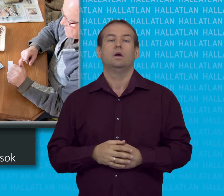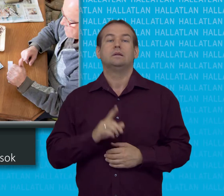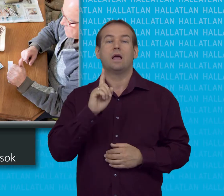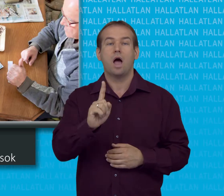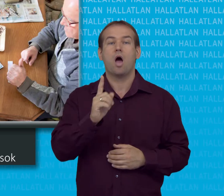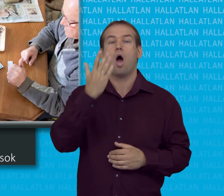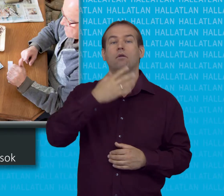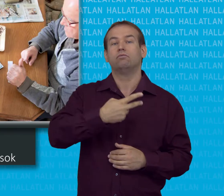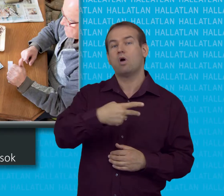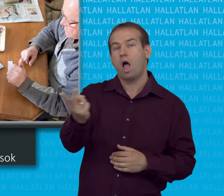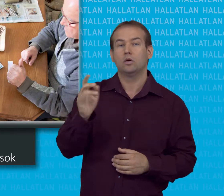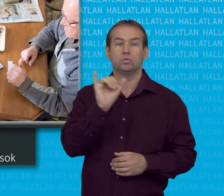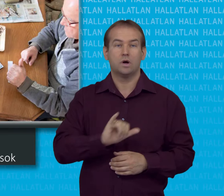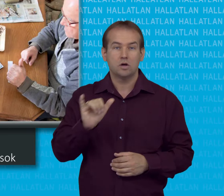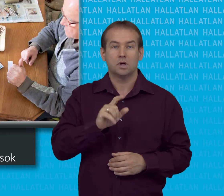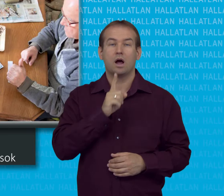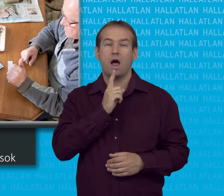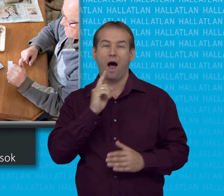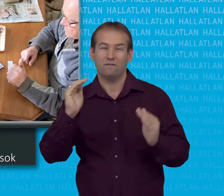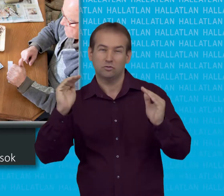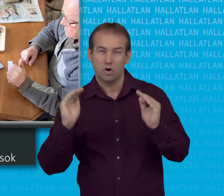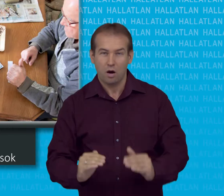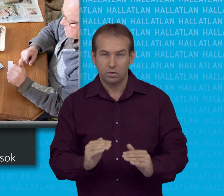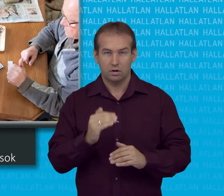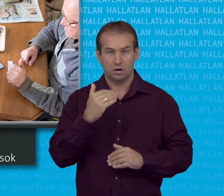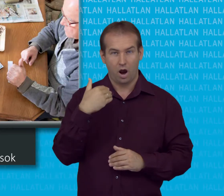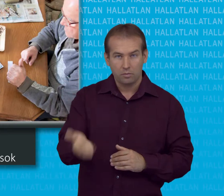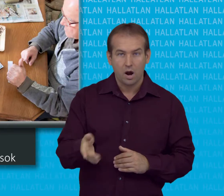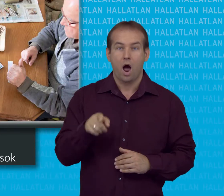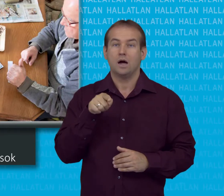Természetesen az ennél kisebb összegű ellátásban részesülő jogosultaknak is jár a prémium,